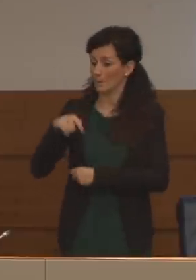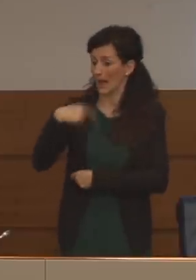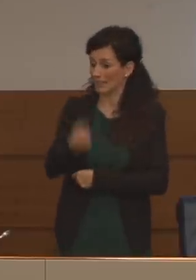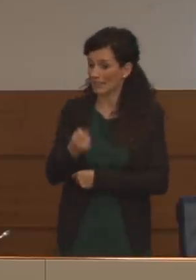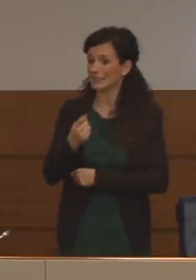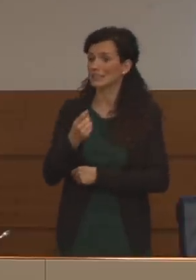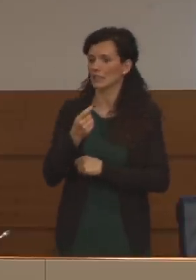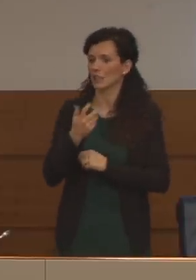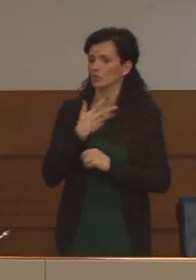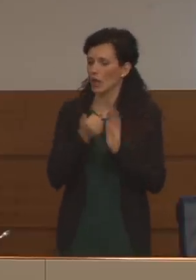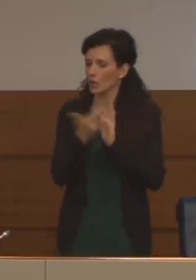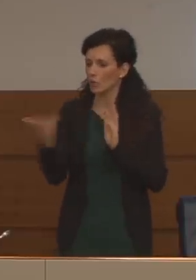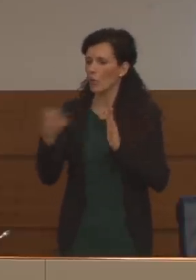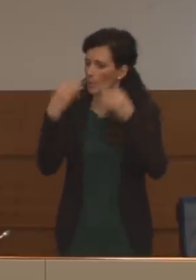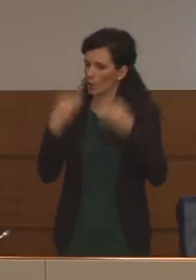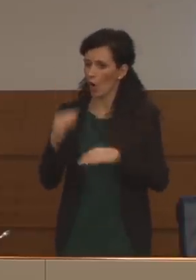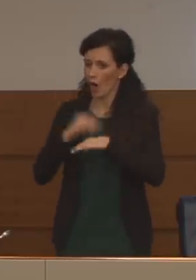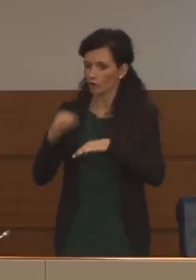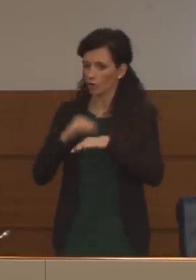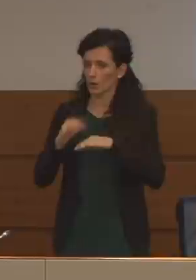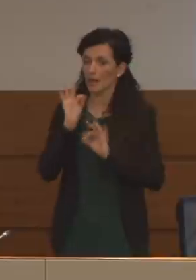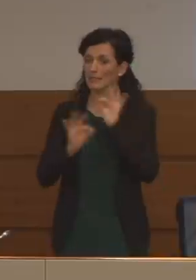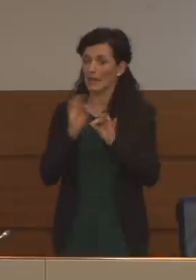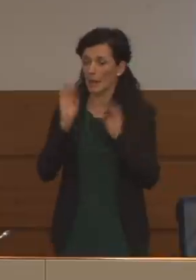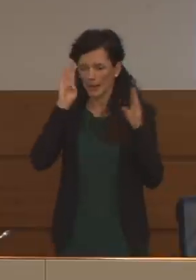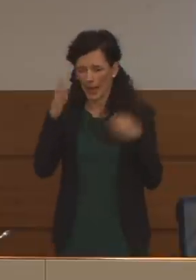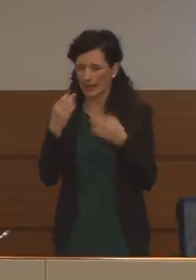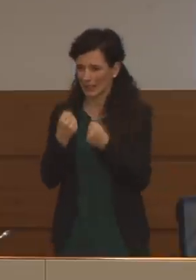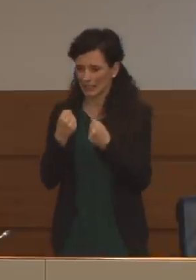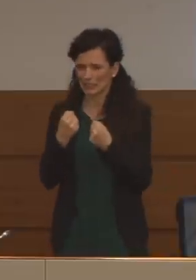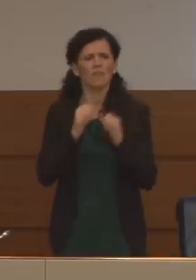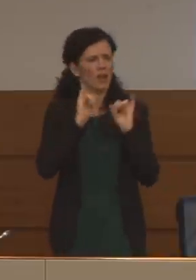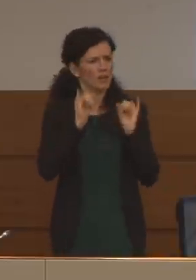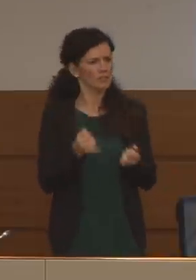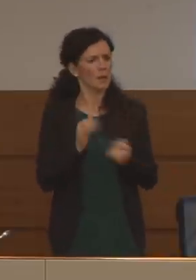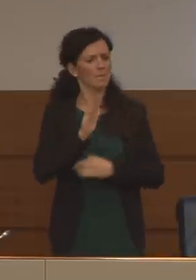Martedì come abbiamo sempre fatto, martedì e venerdì, avremo